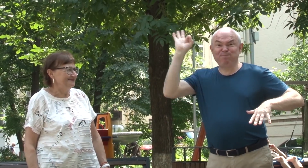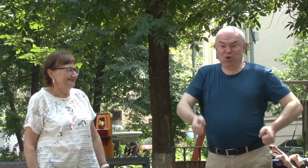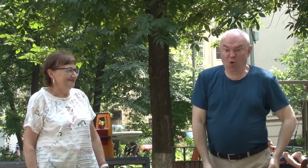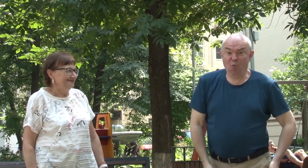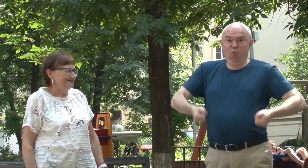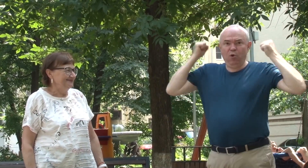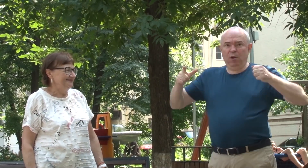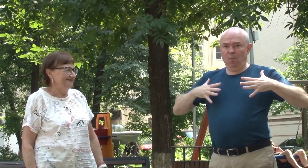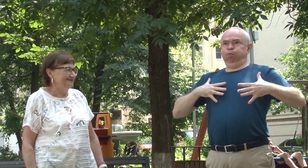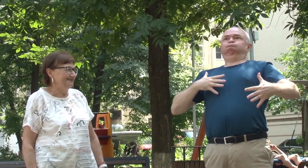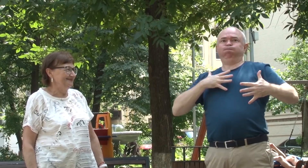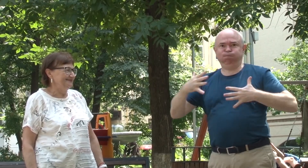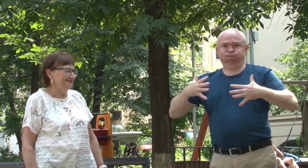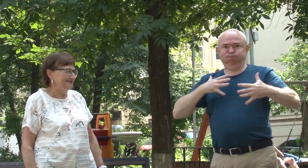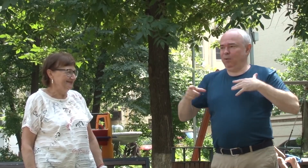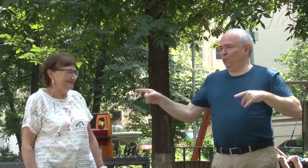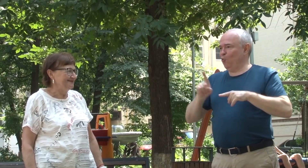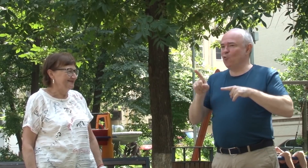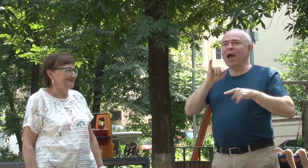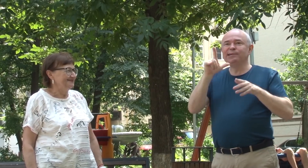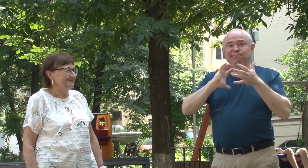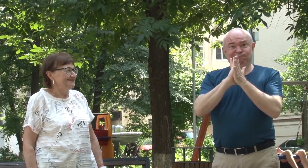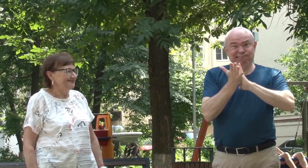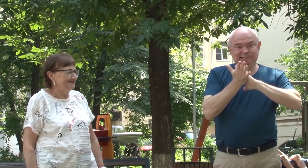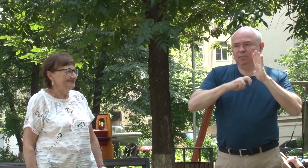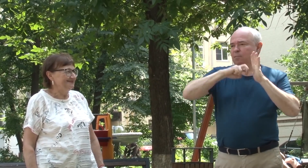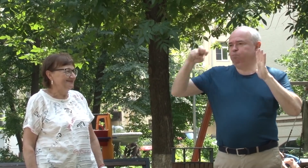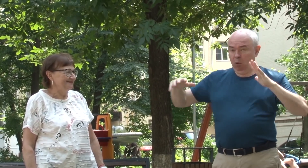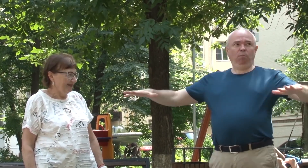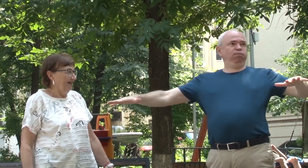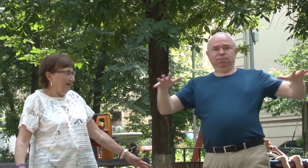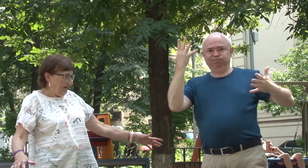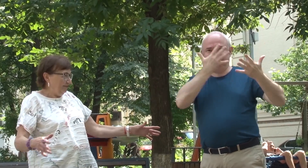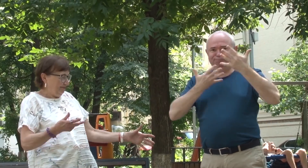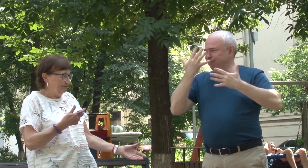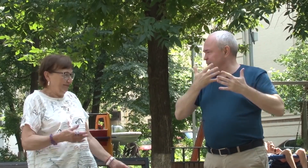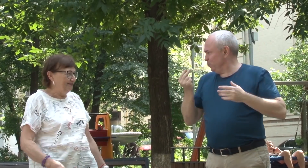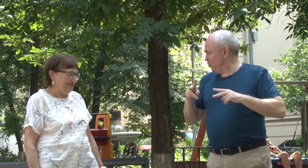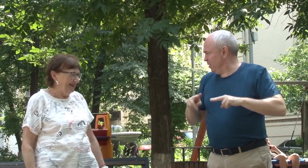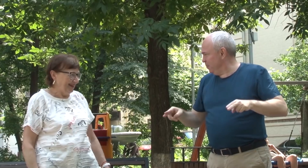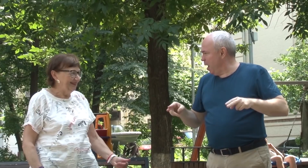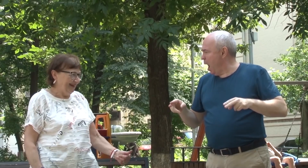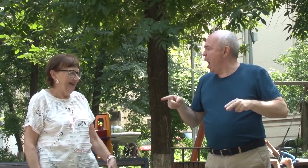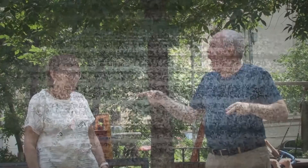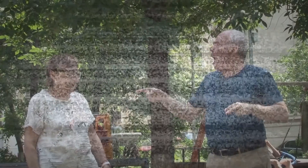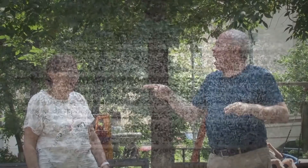Когда их тащат быстро наверх, у них появляется такая болезнь из-за резкого снижения давления. Так и у Нины Александровны – «замутило» ее в новой квартире. Похоже?